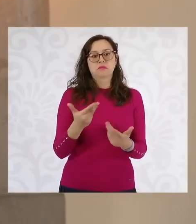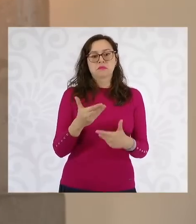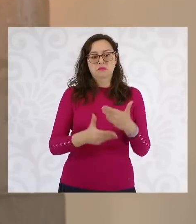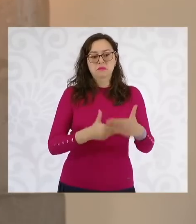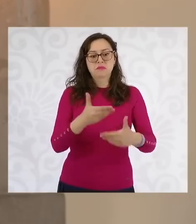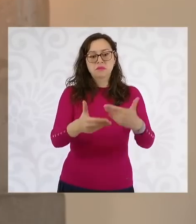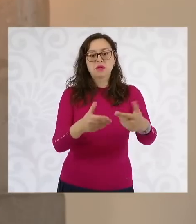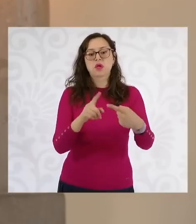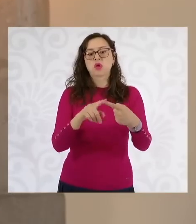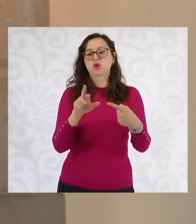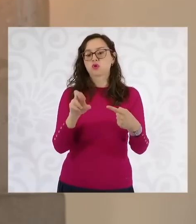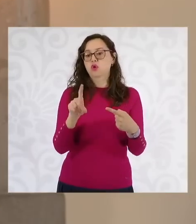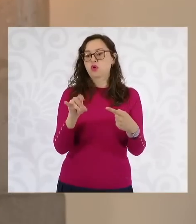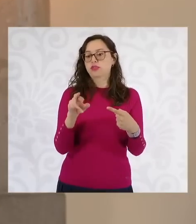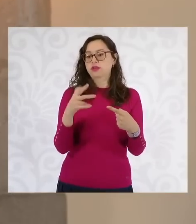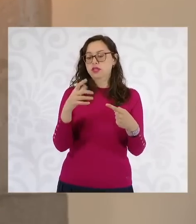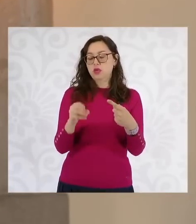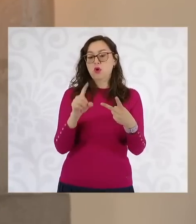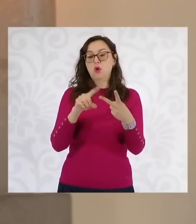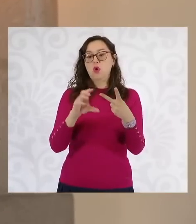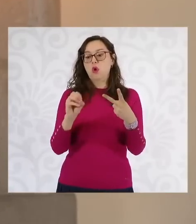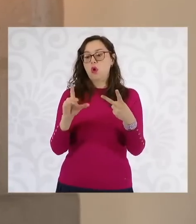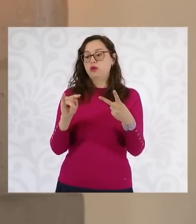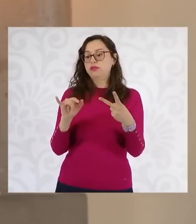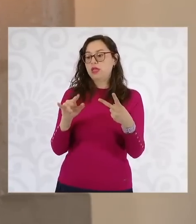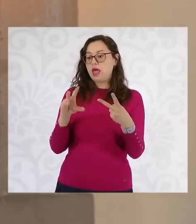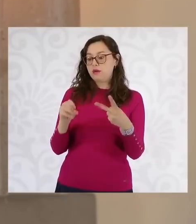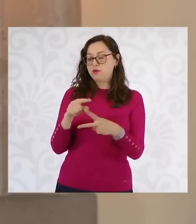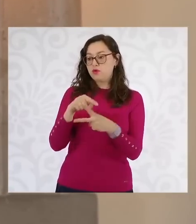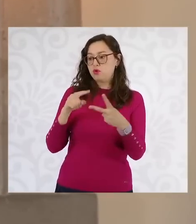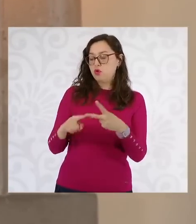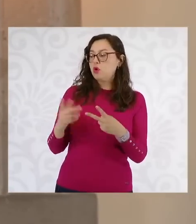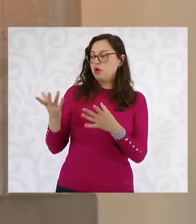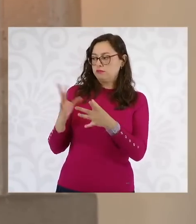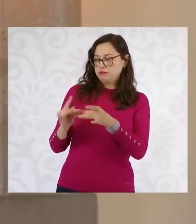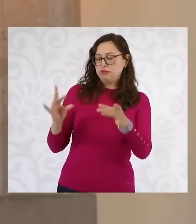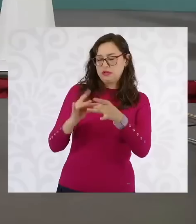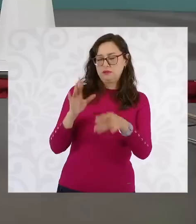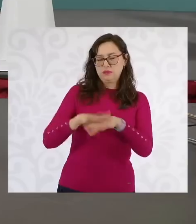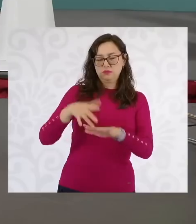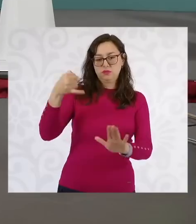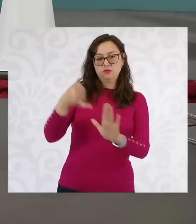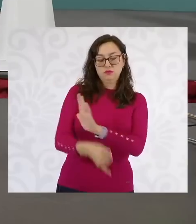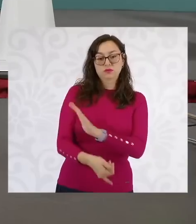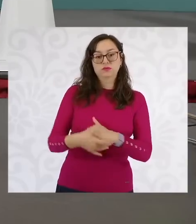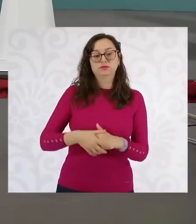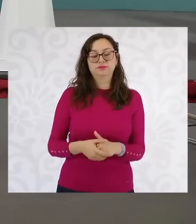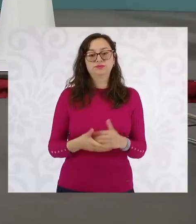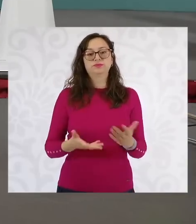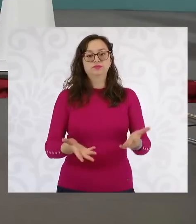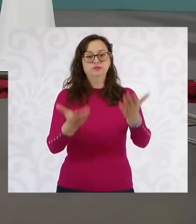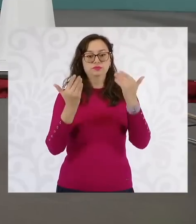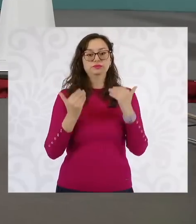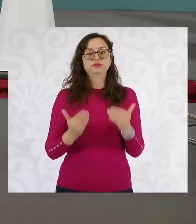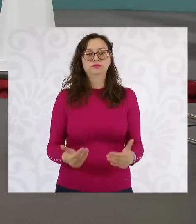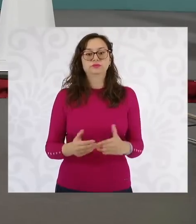conavi y Octavio de infonavid estarán explicando el detalle al respecto la siguiente por favor sin